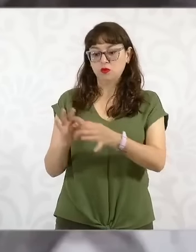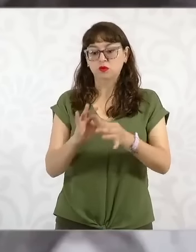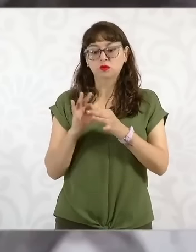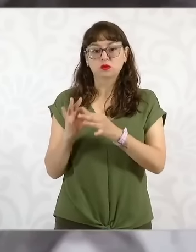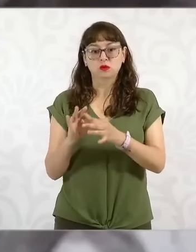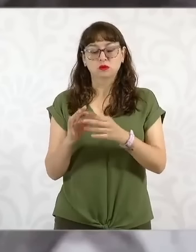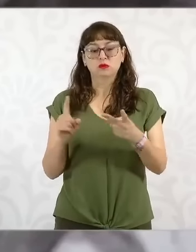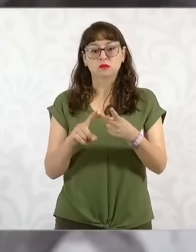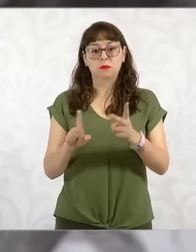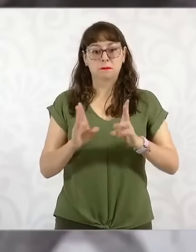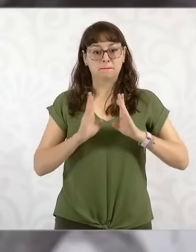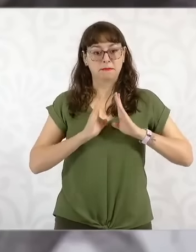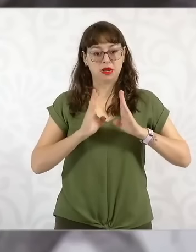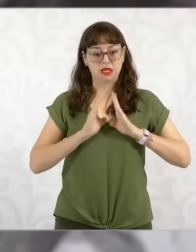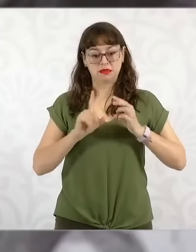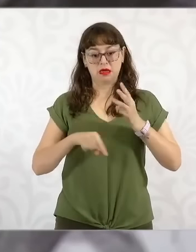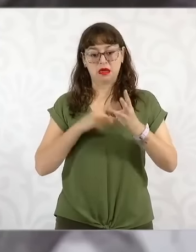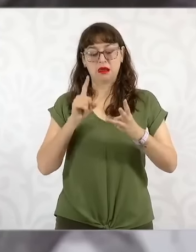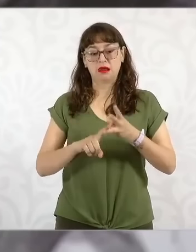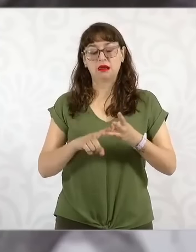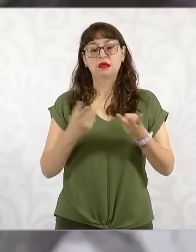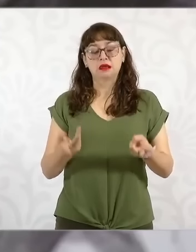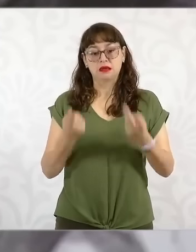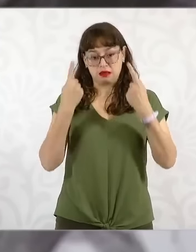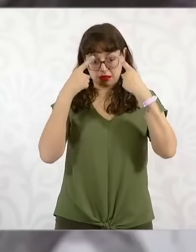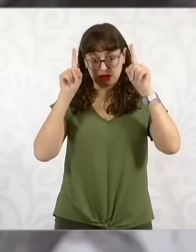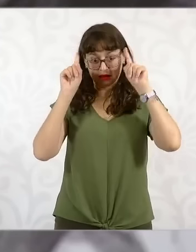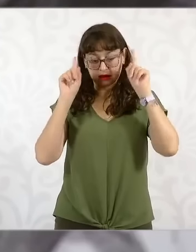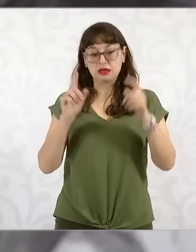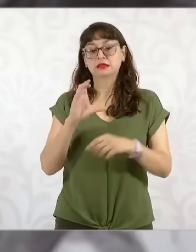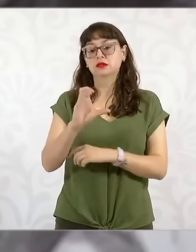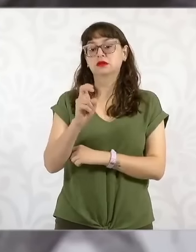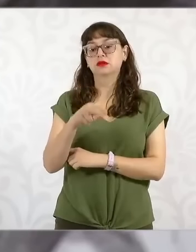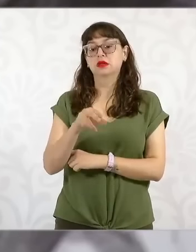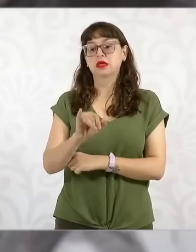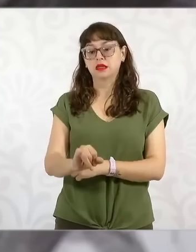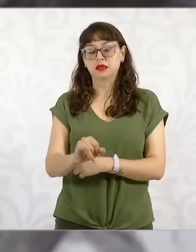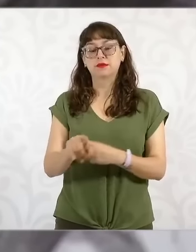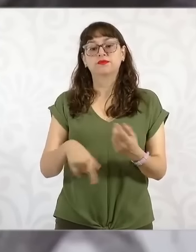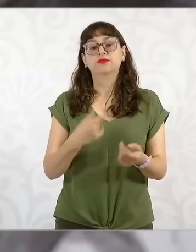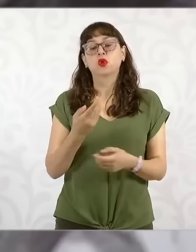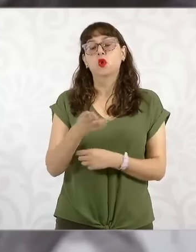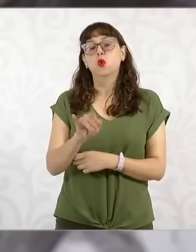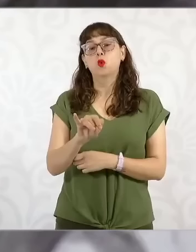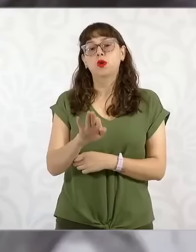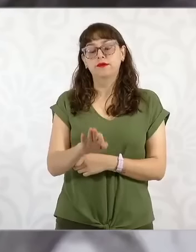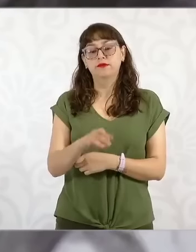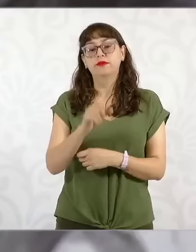alcanzó su punto máximo cuando Harf reveló el modus operandi de estas organizaciones criminales,